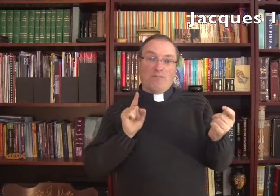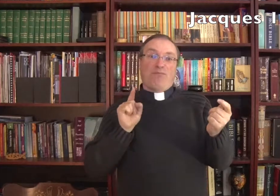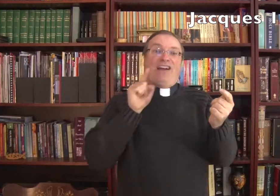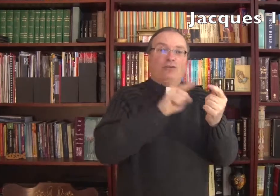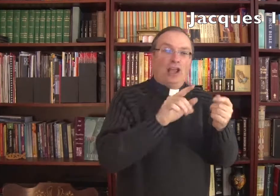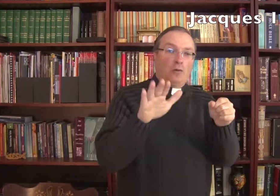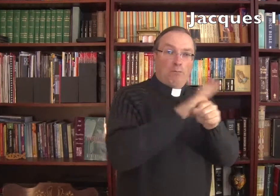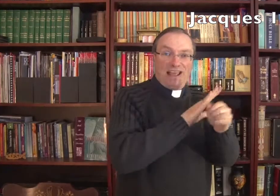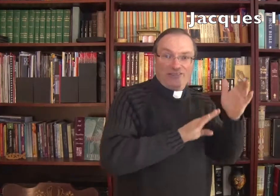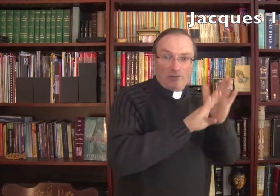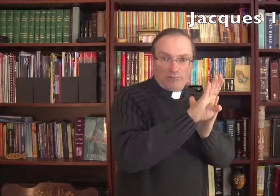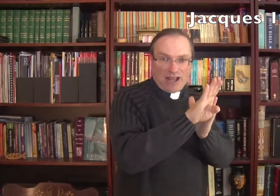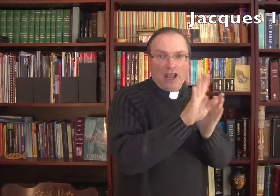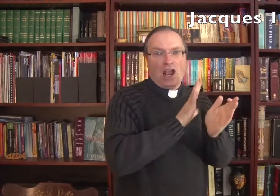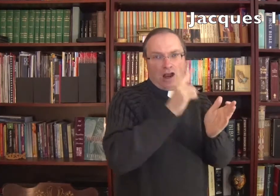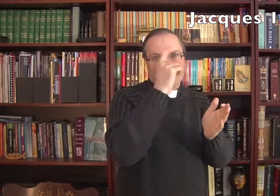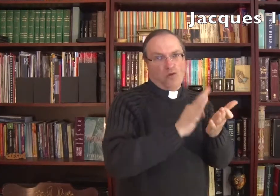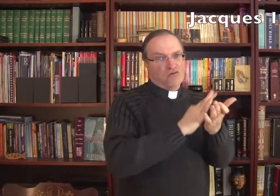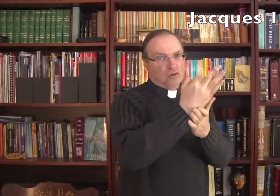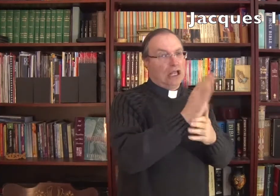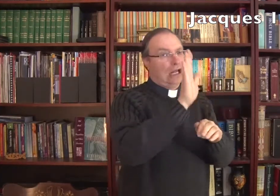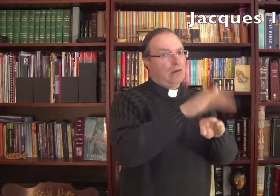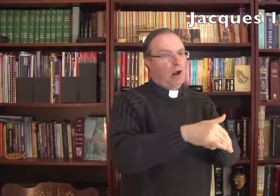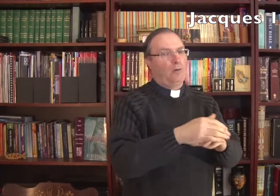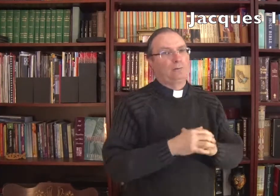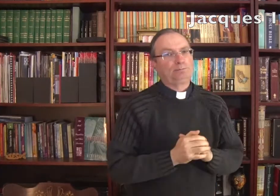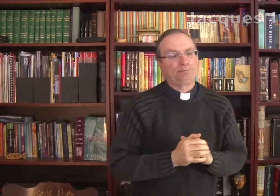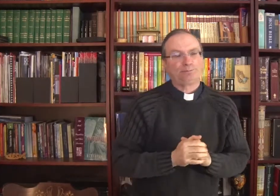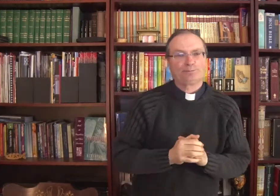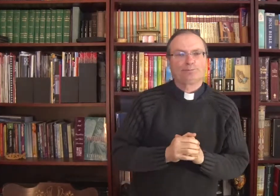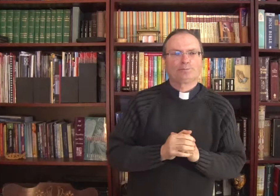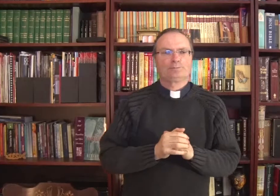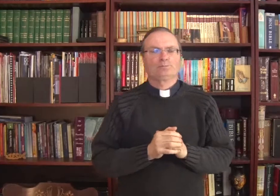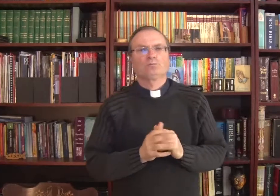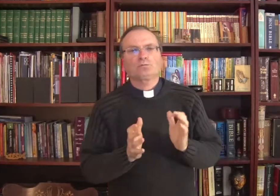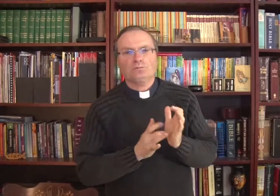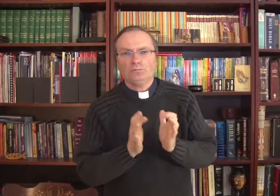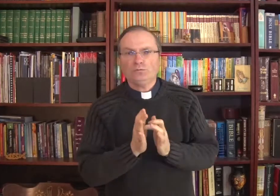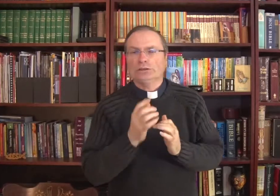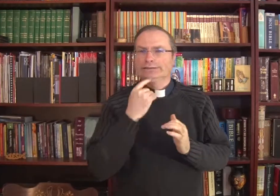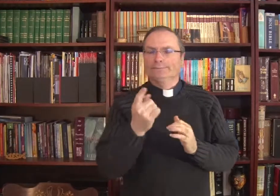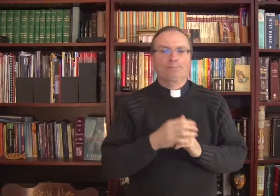parvenu à son plein développement, a pour fruit la mort. Jésus disait: